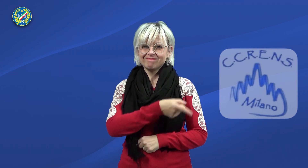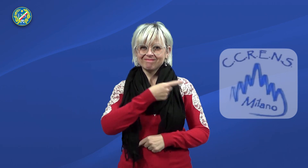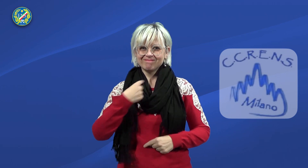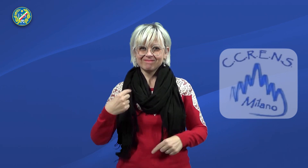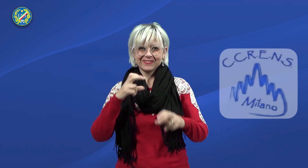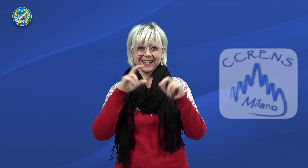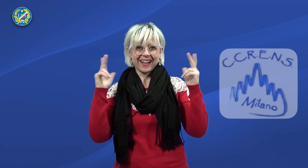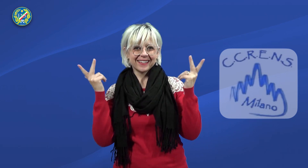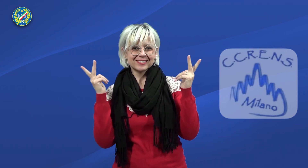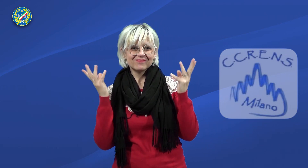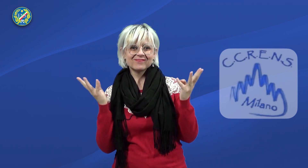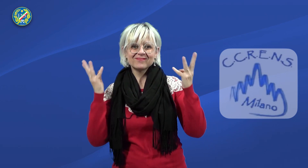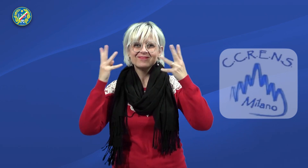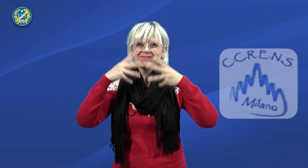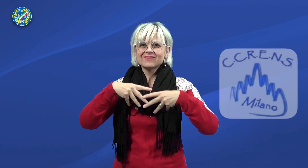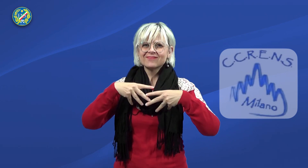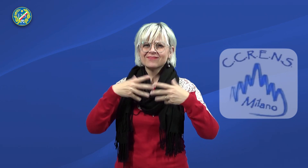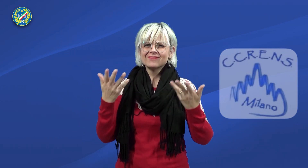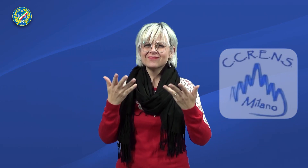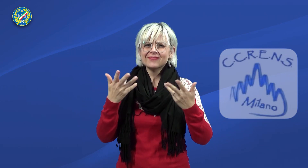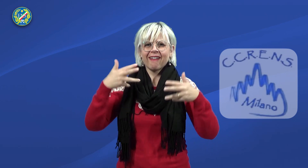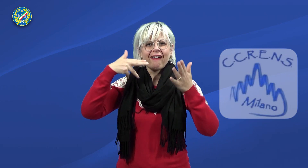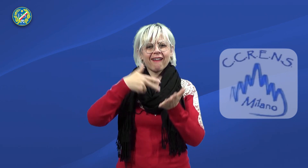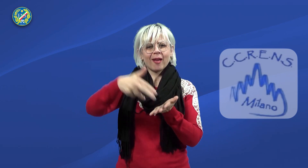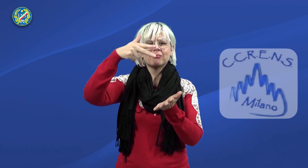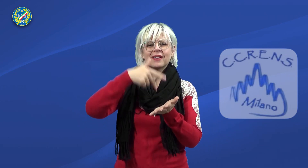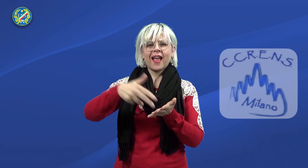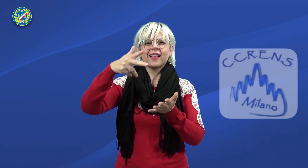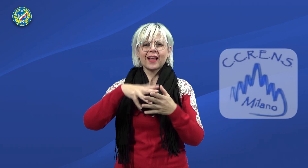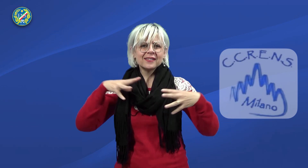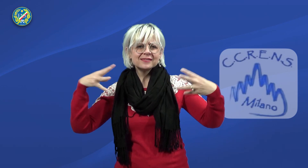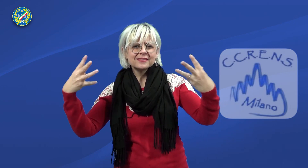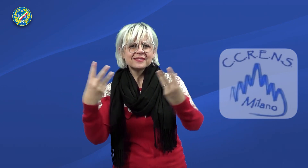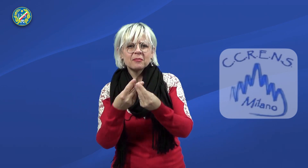noi del CCRENS organizzeremo una camminata insieme